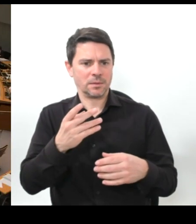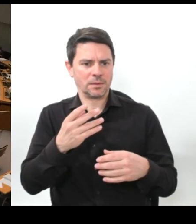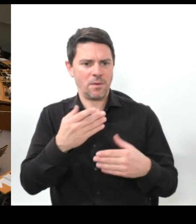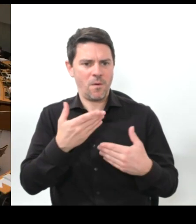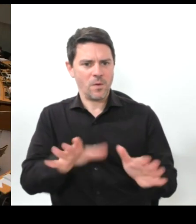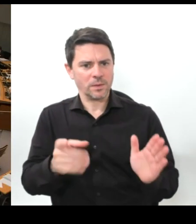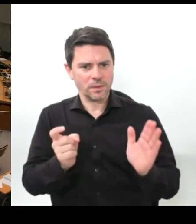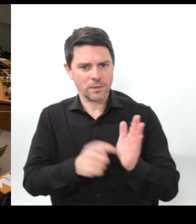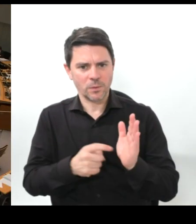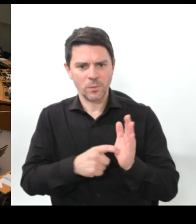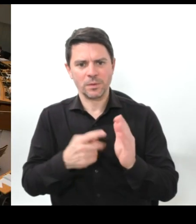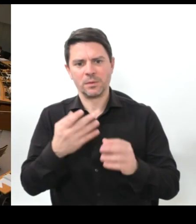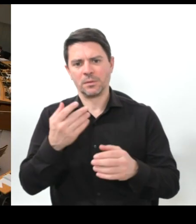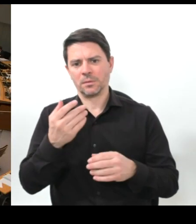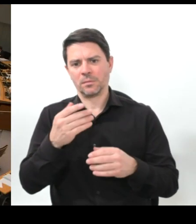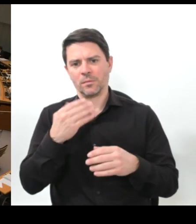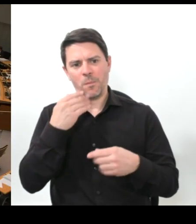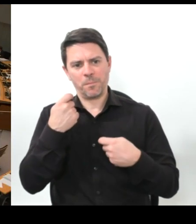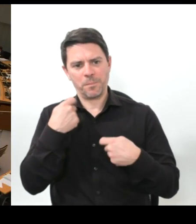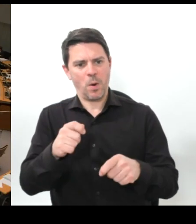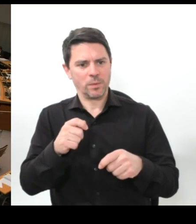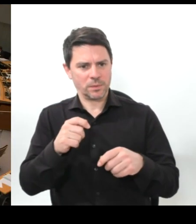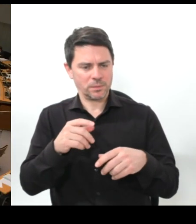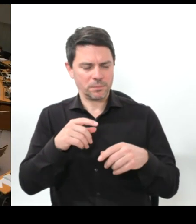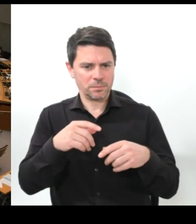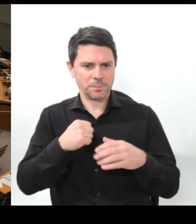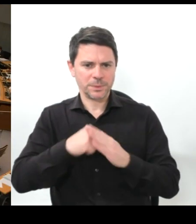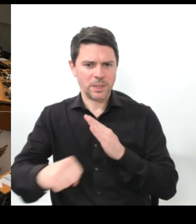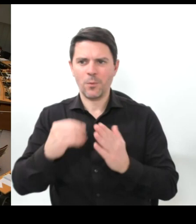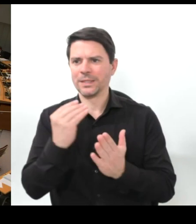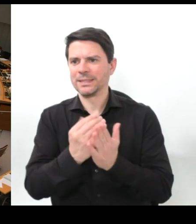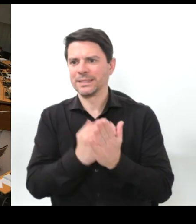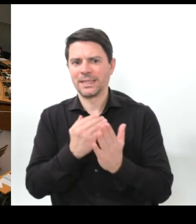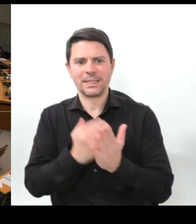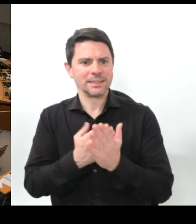Vielen Dank, Frau Kollegin. Für die CDU-Fraktion hat der Kollege Stettner jetzt das Wort. (Rednerwechsel)